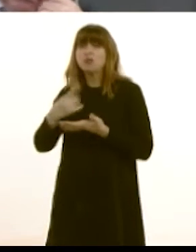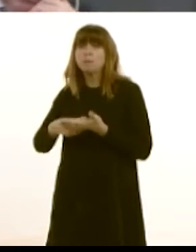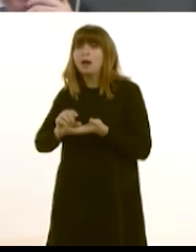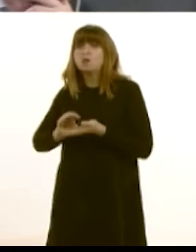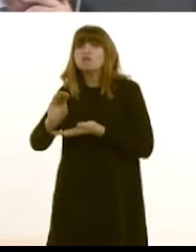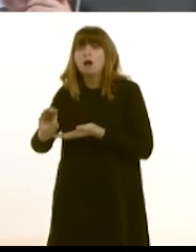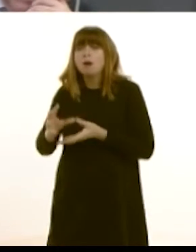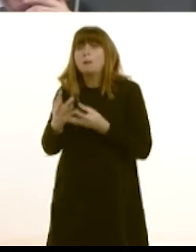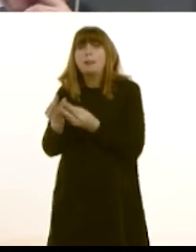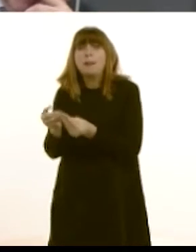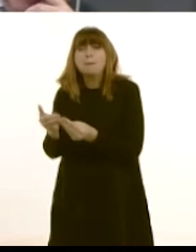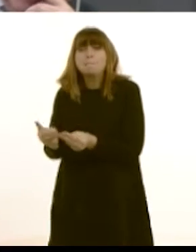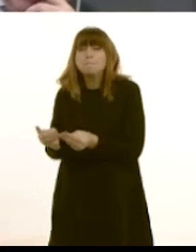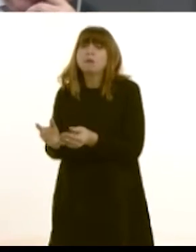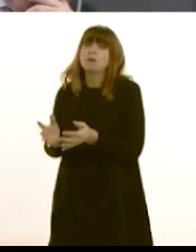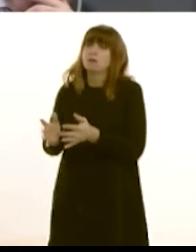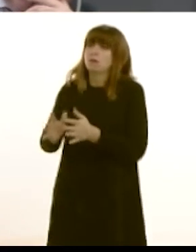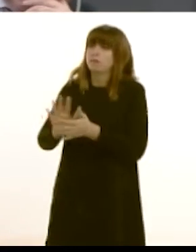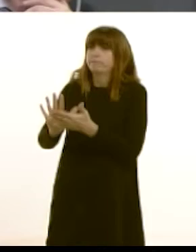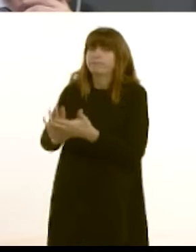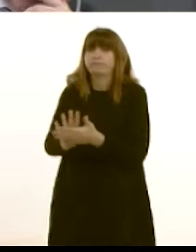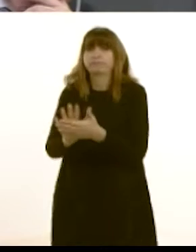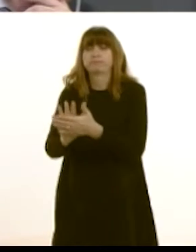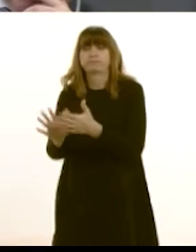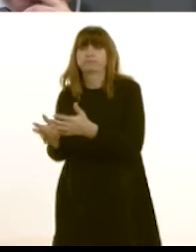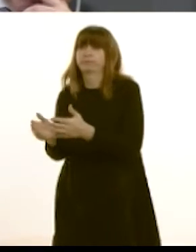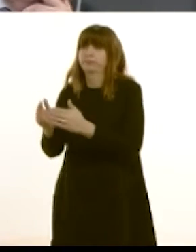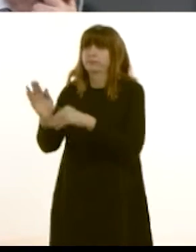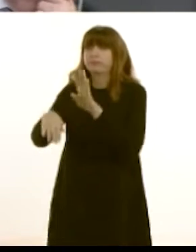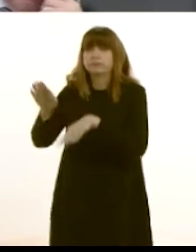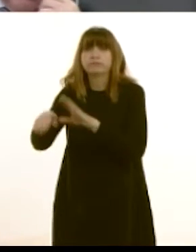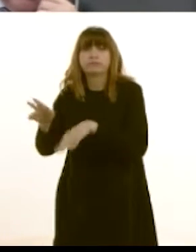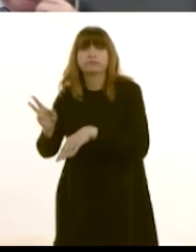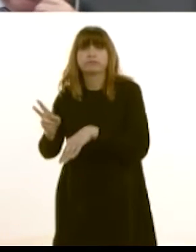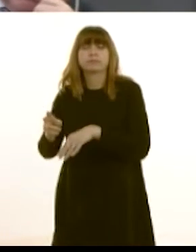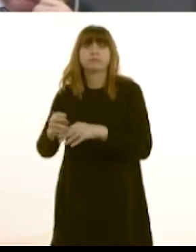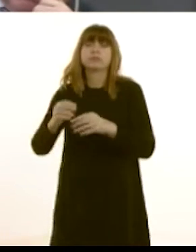Yn yr Alban, maen nhw wedi rhoi grant o £1,500 yn yr un modd, ac roeddem niín falch o weld